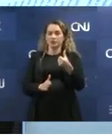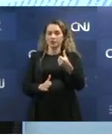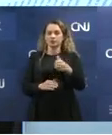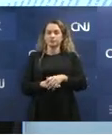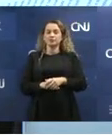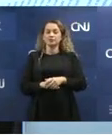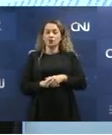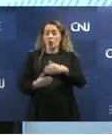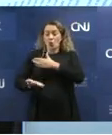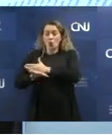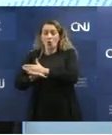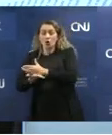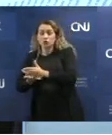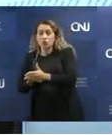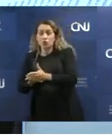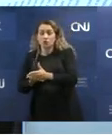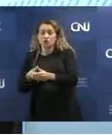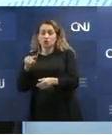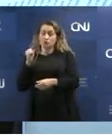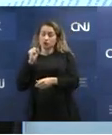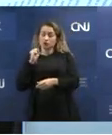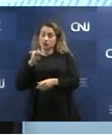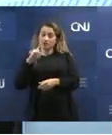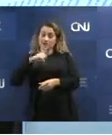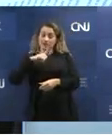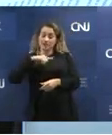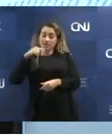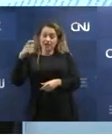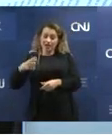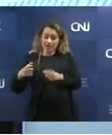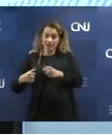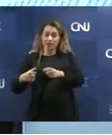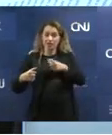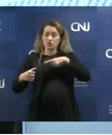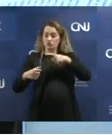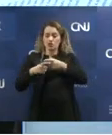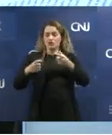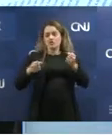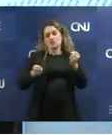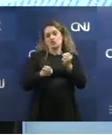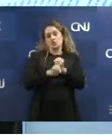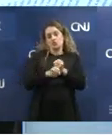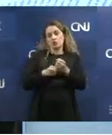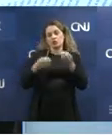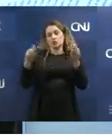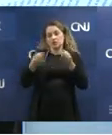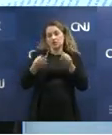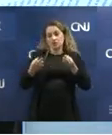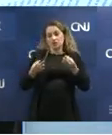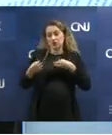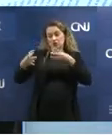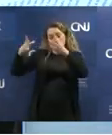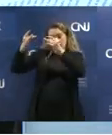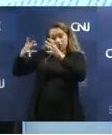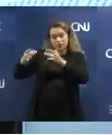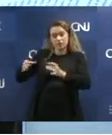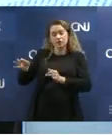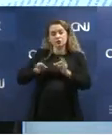se arquivou porque não se obteve a maioria absoluta. Não que tenha sido determinado de plano que não haveria necessidade.